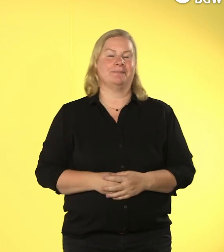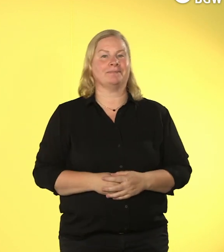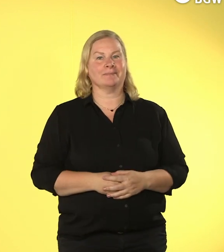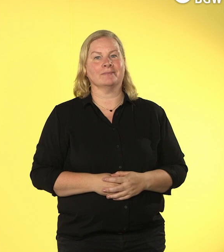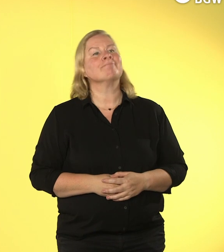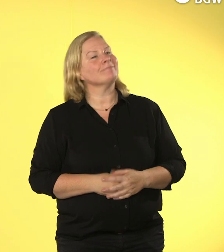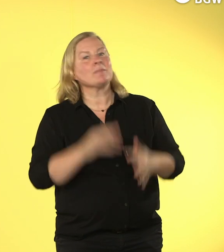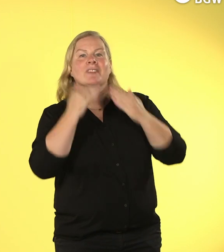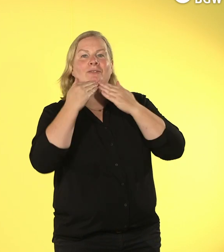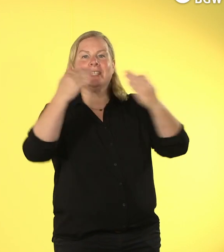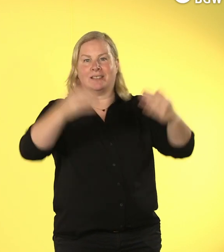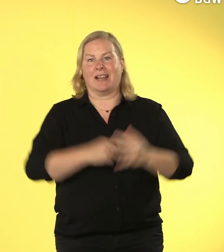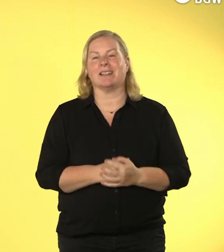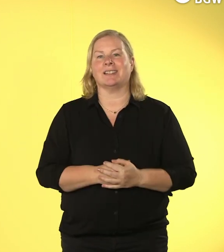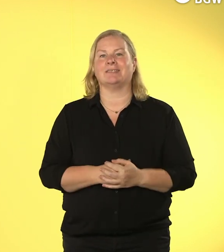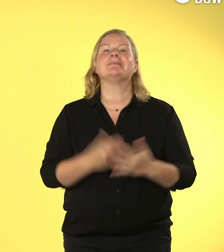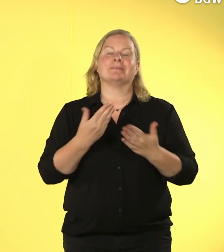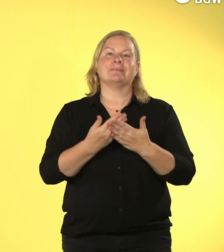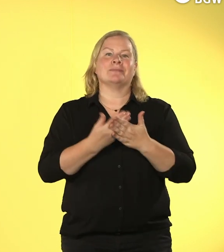Vielen Dank für die einführenden Worte.